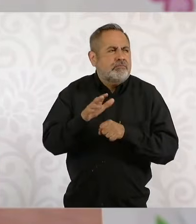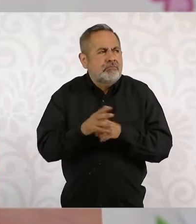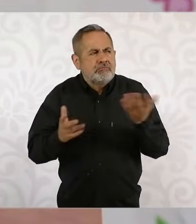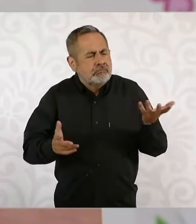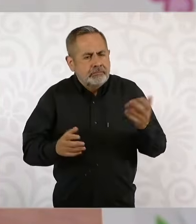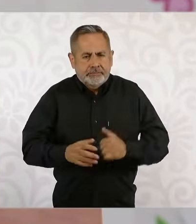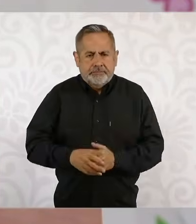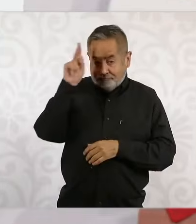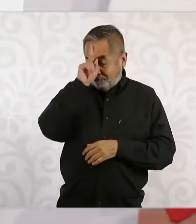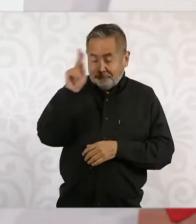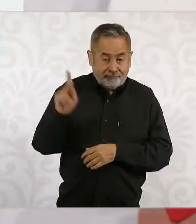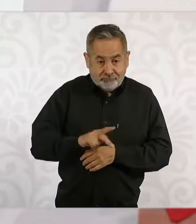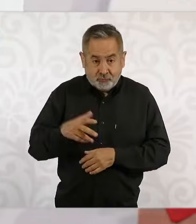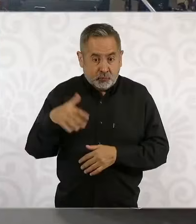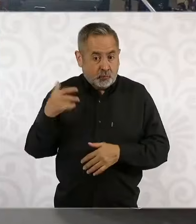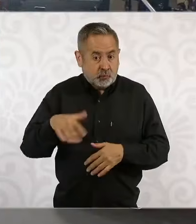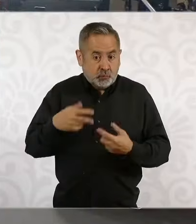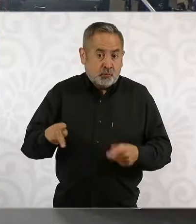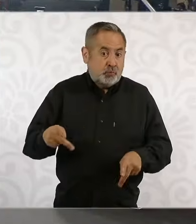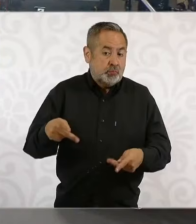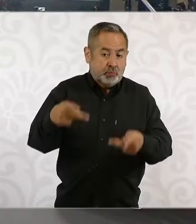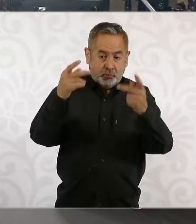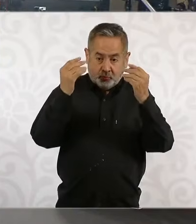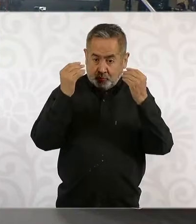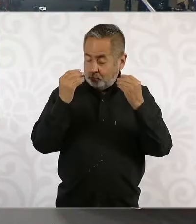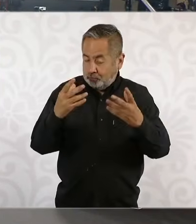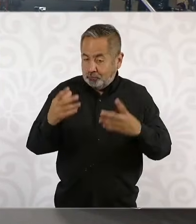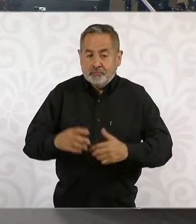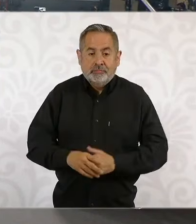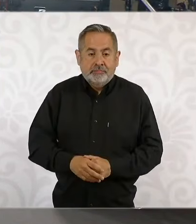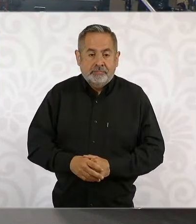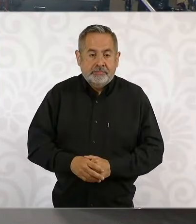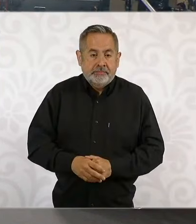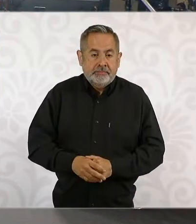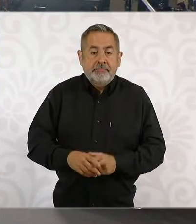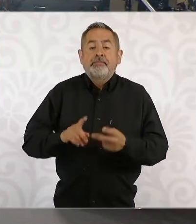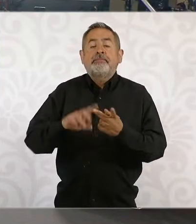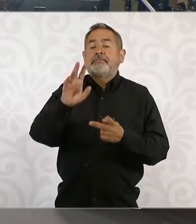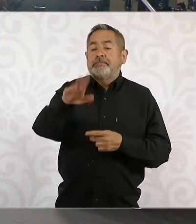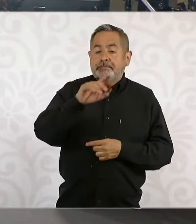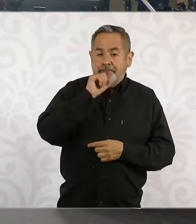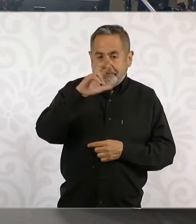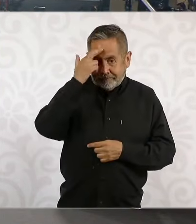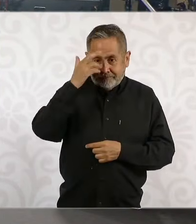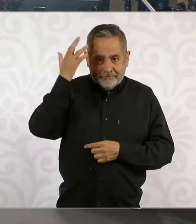pueda informarlo. La que sigue. Ah, las remesas, ¿se acuerdan que habían caído, esto habla,